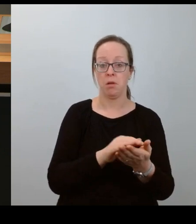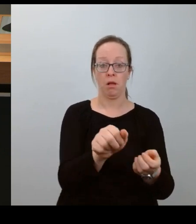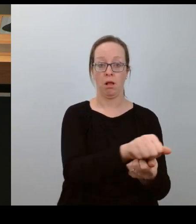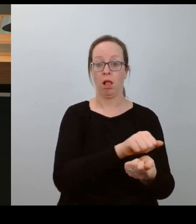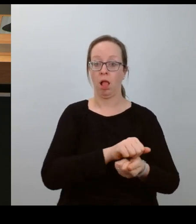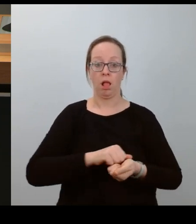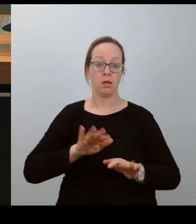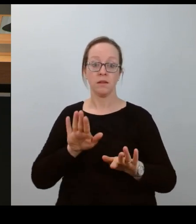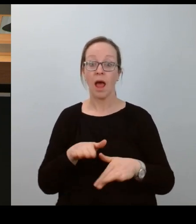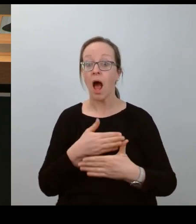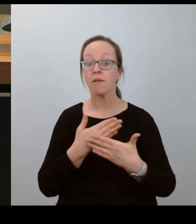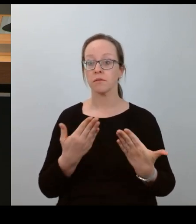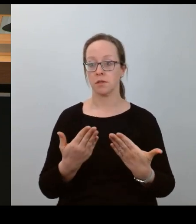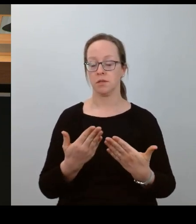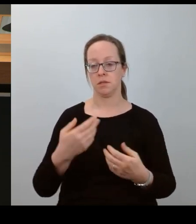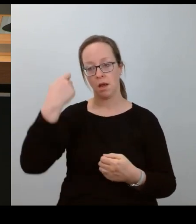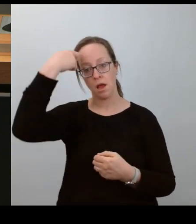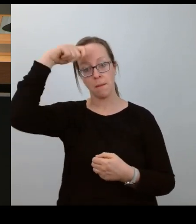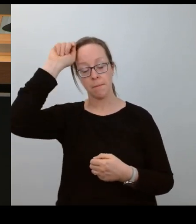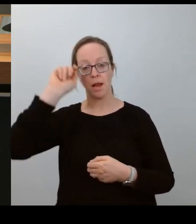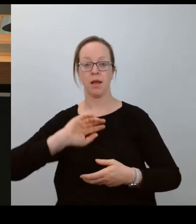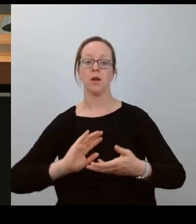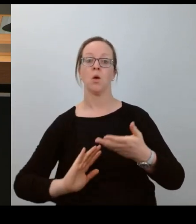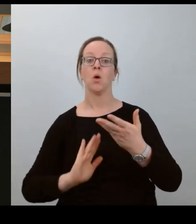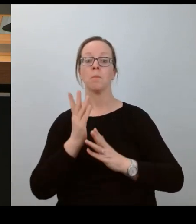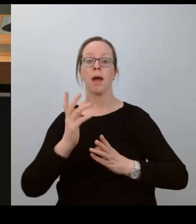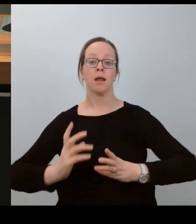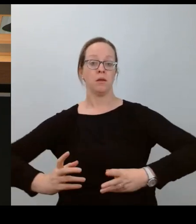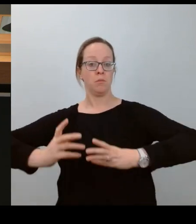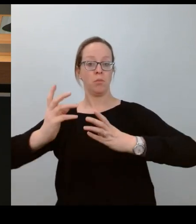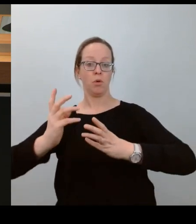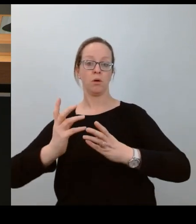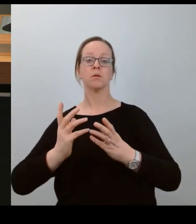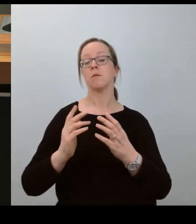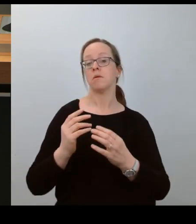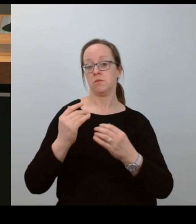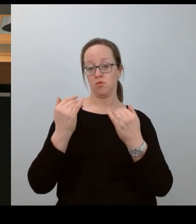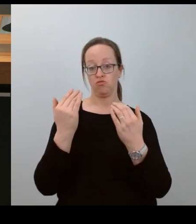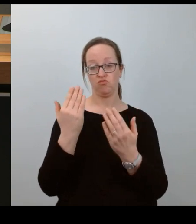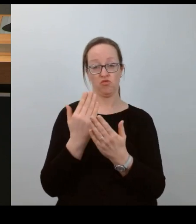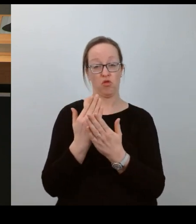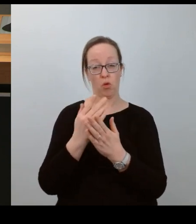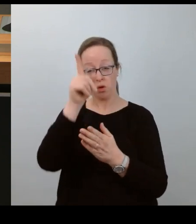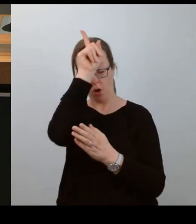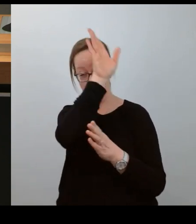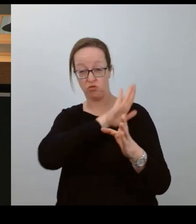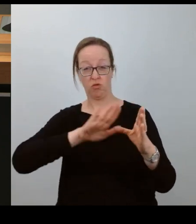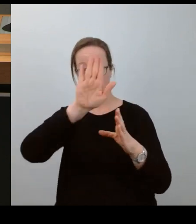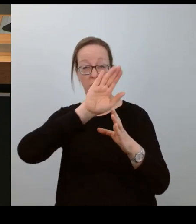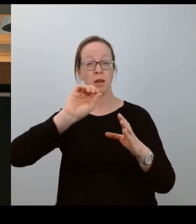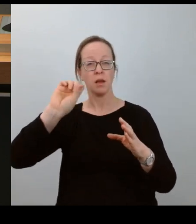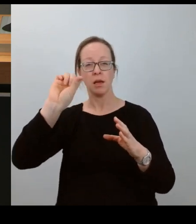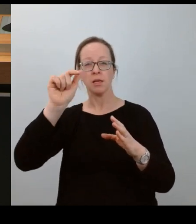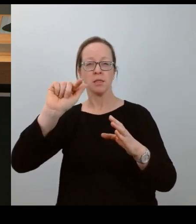und dazu gehören ohne jede Frage eben auch die Kleingartenanlagen. Und da, wo die Kleingartenanlagen aktuell sind,